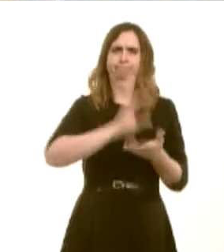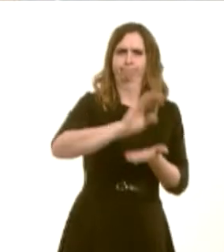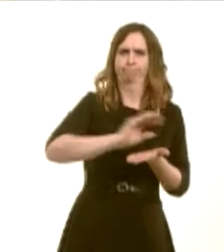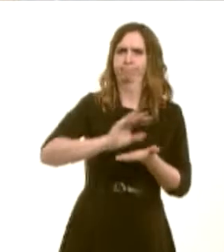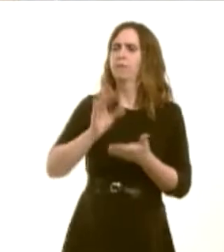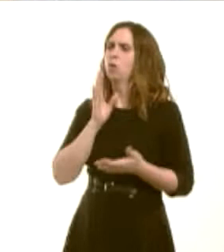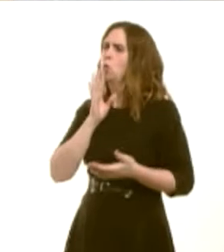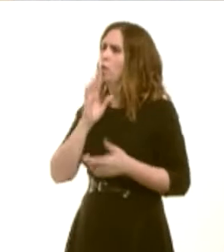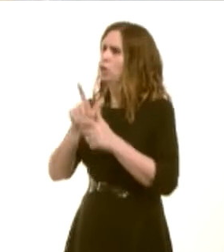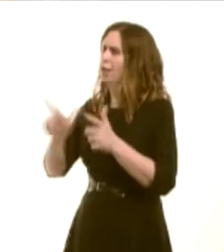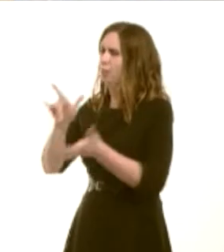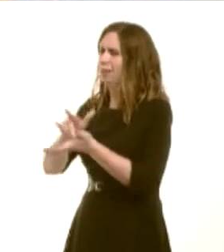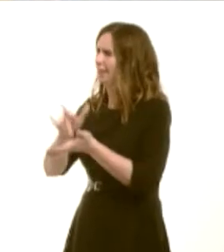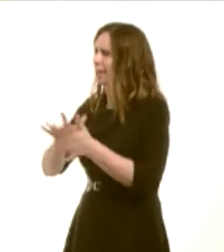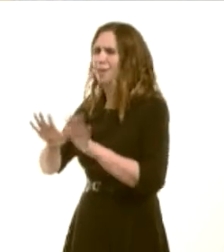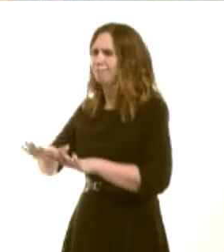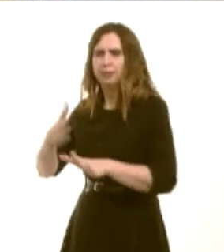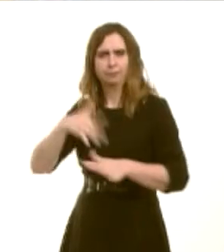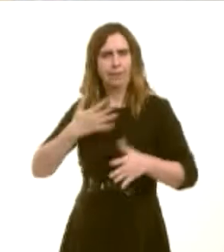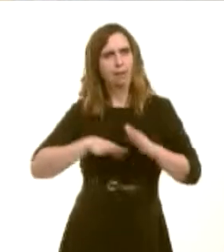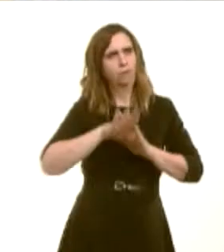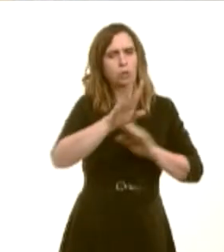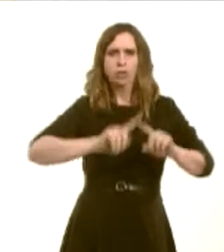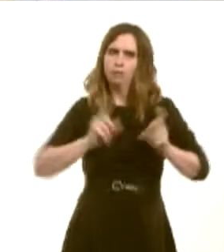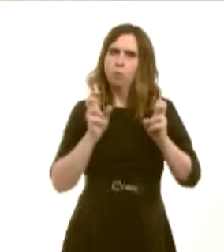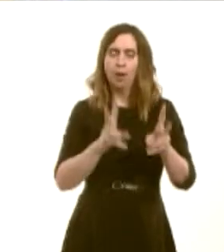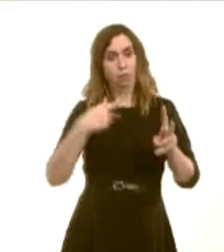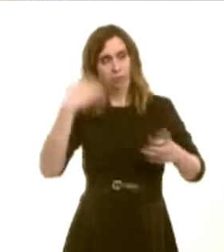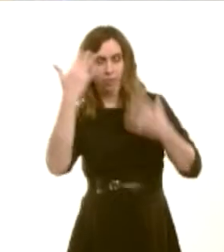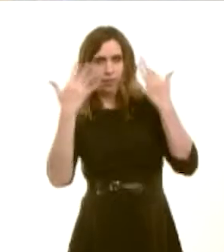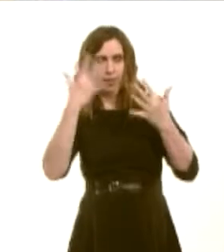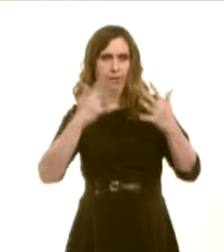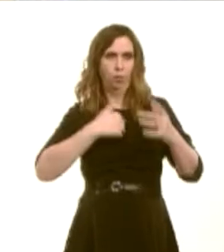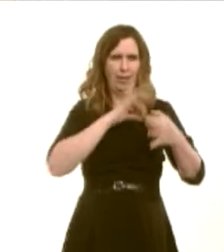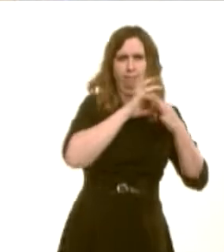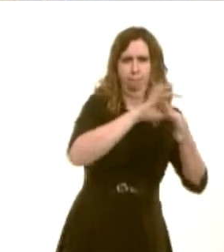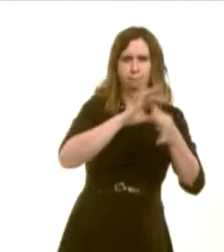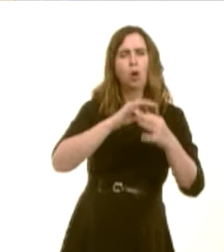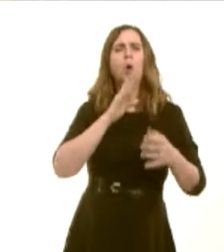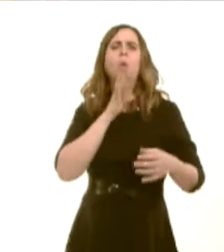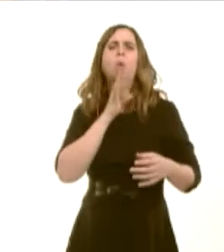ei bod niín gweithioín agos gyda phob corff sydd yn cefnogiír iaith Gymraeg yn ein cymunedau.